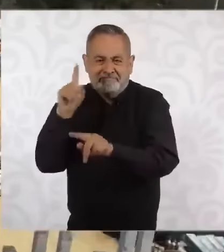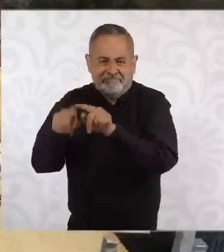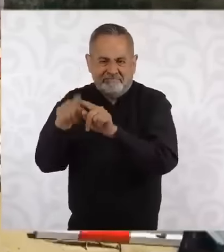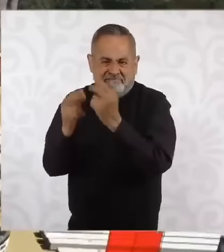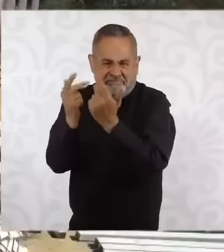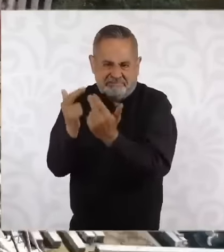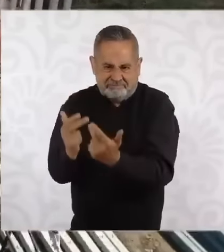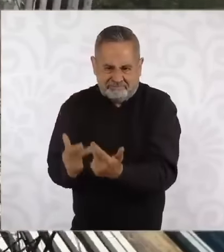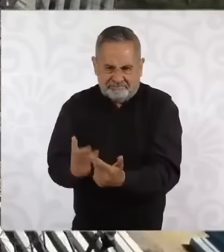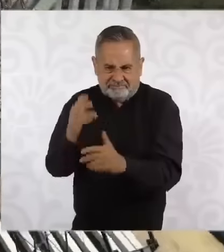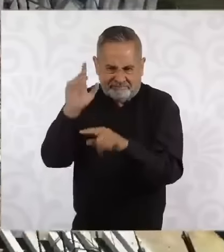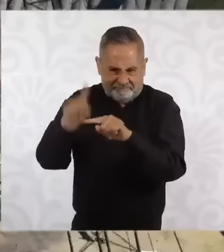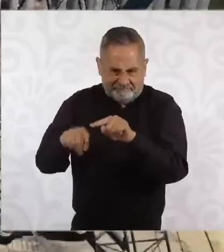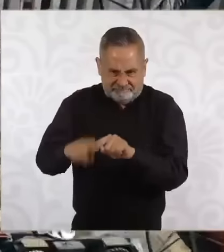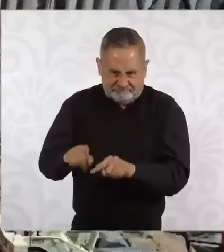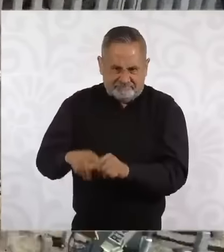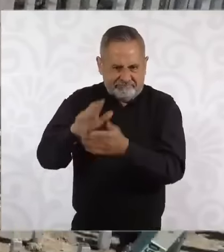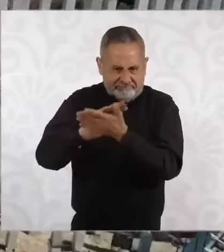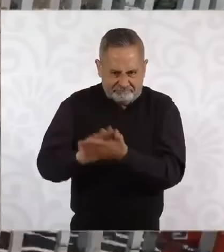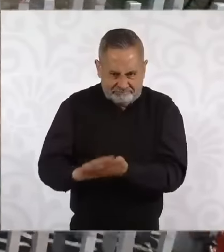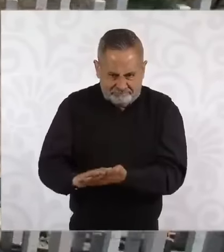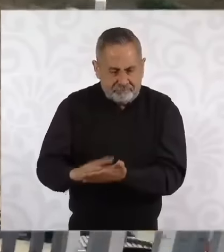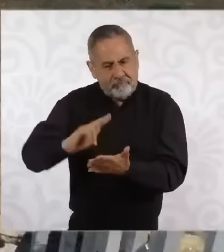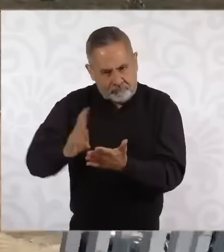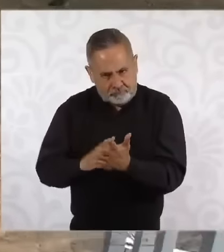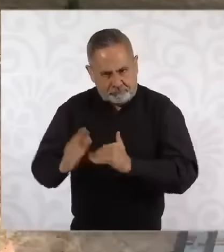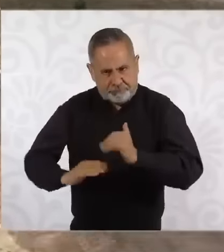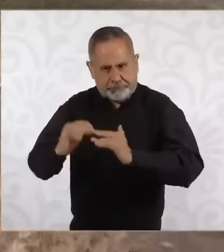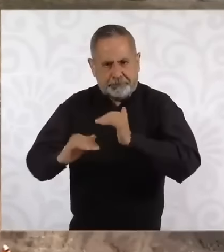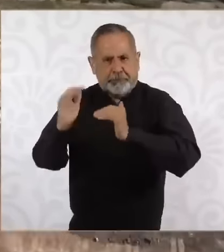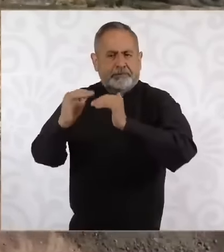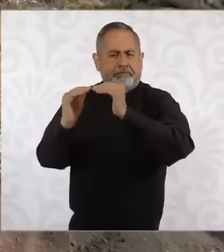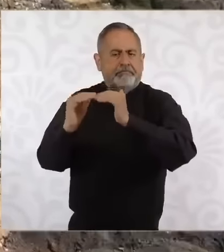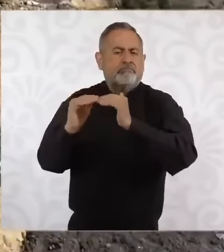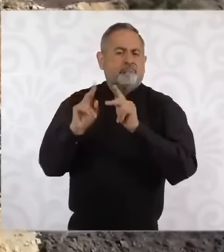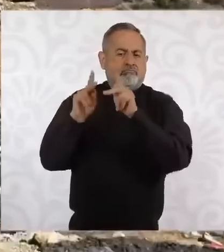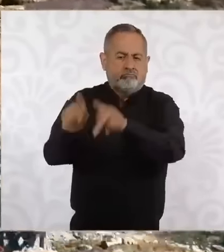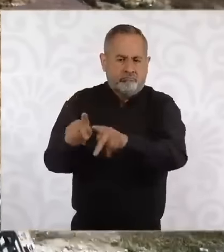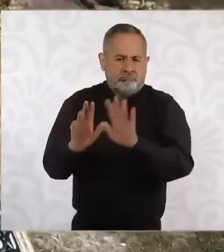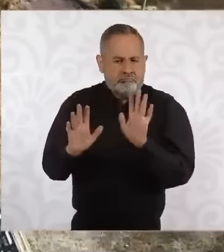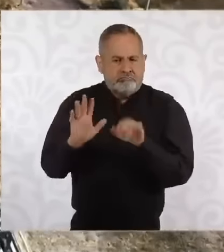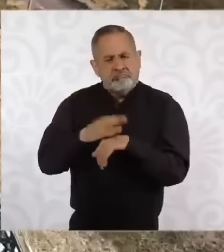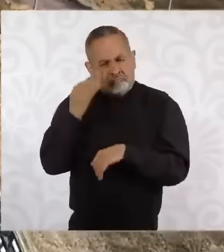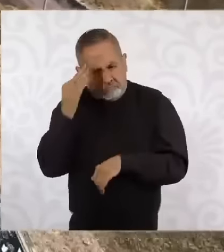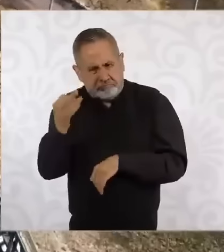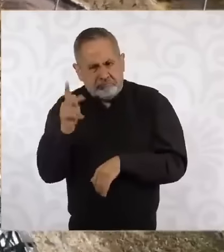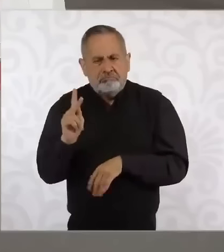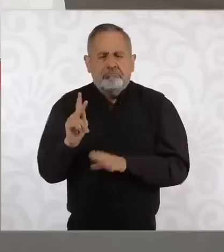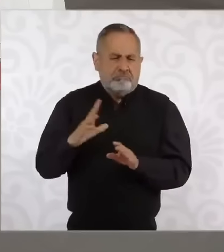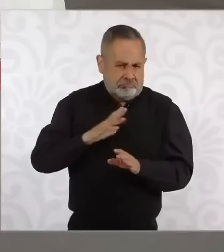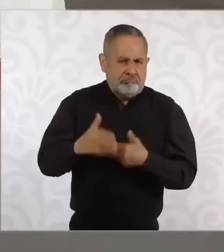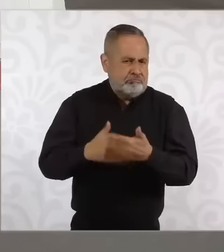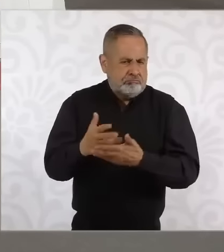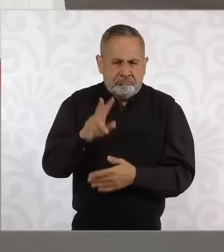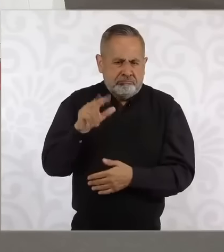este pues se nos llevó un poco más de tiempo, pero va avanzando conforme a programa. La siguiente